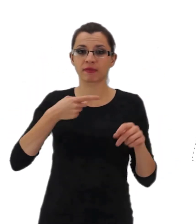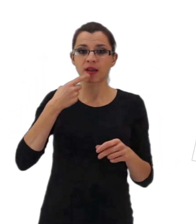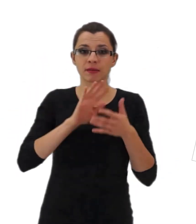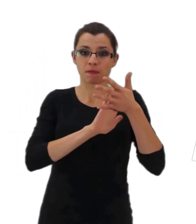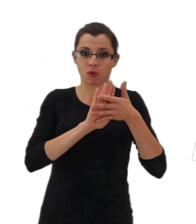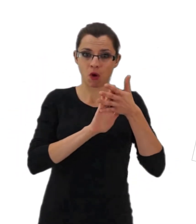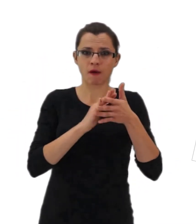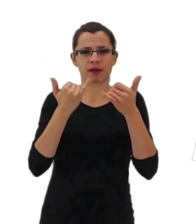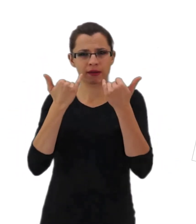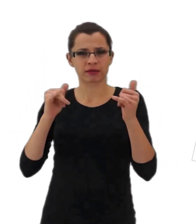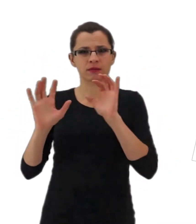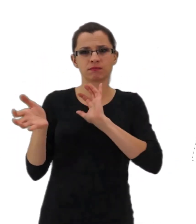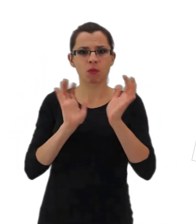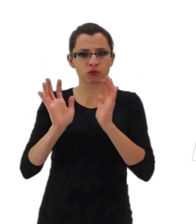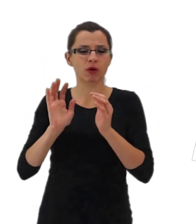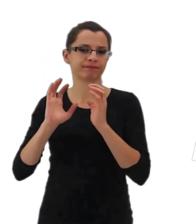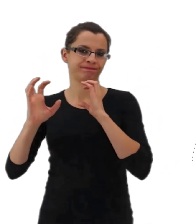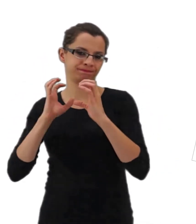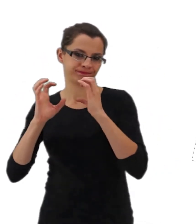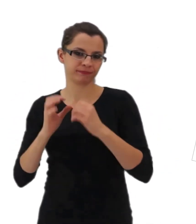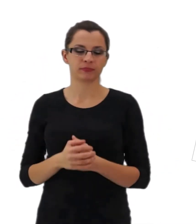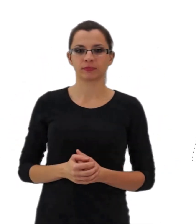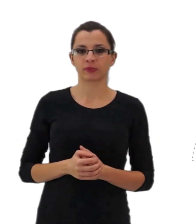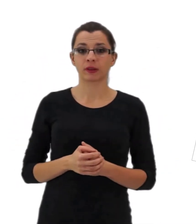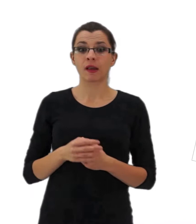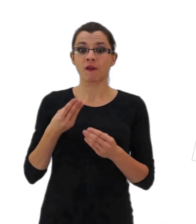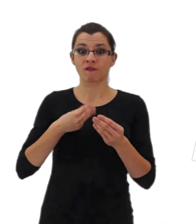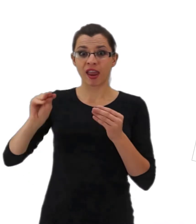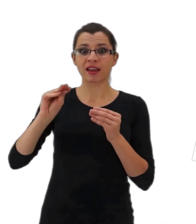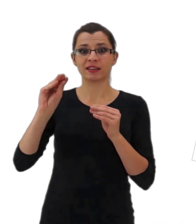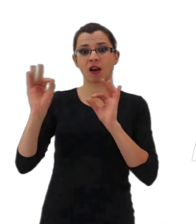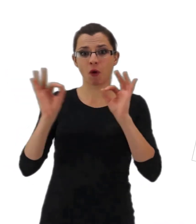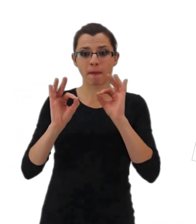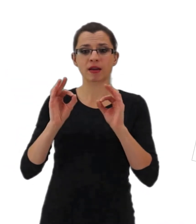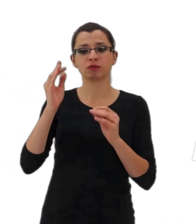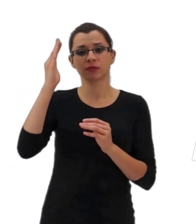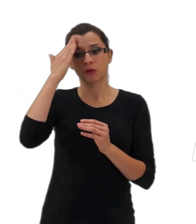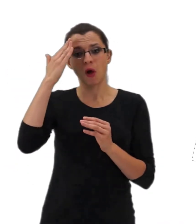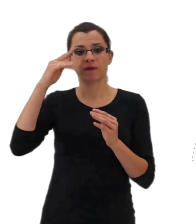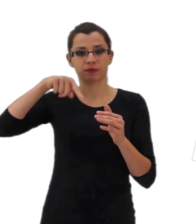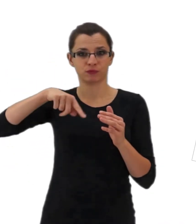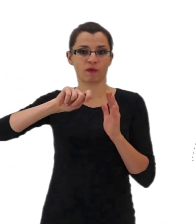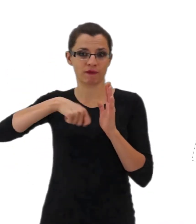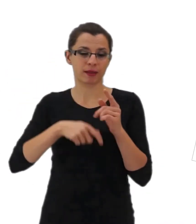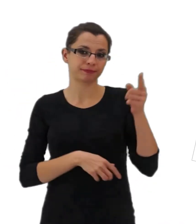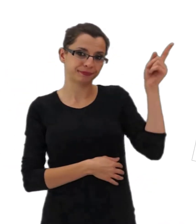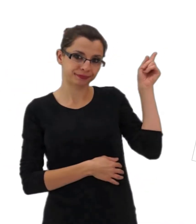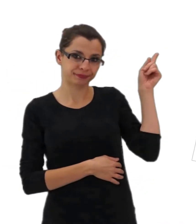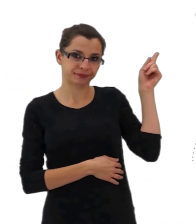o Języku Migowym i innych formach komunikowania się. Więcej dowiesz się o tym w tym filmie.